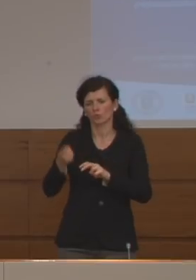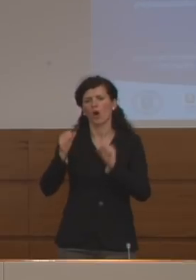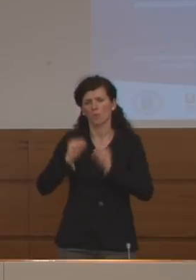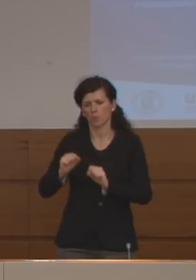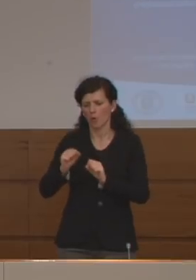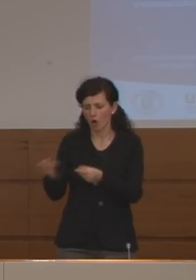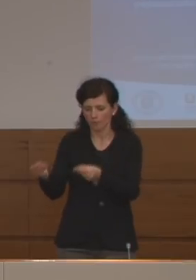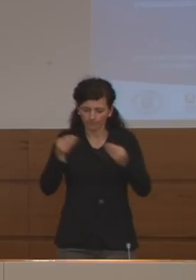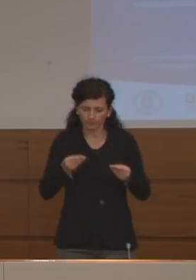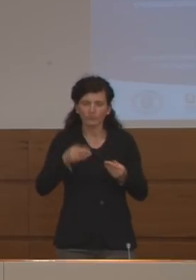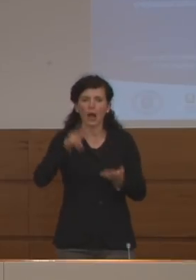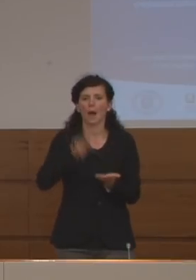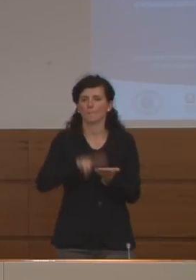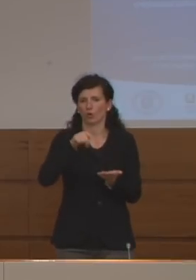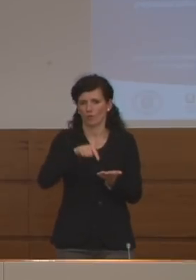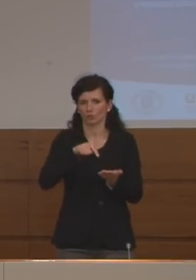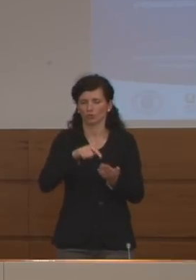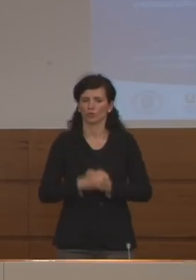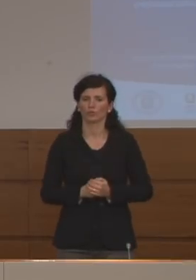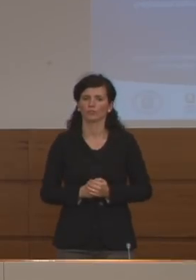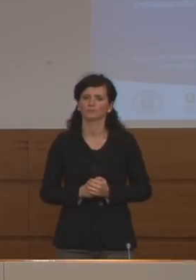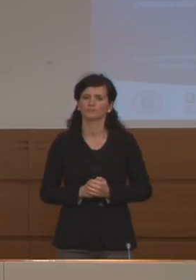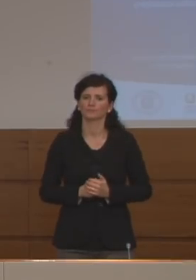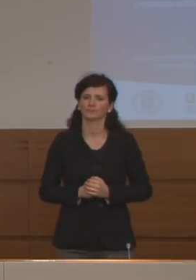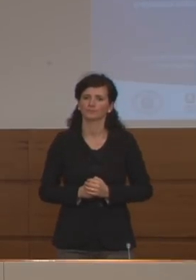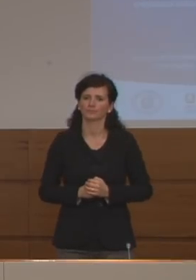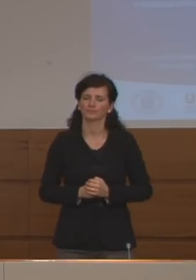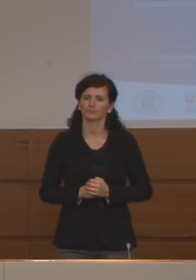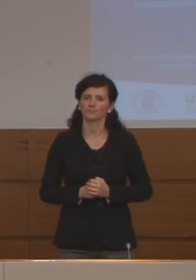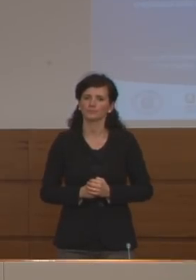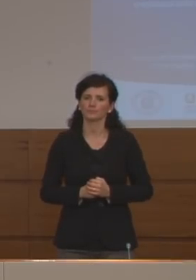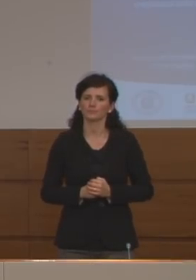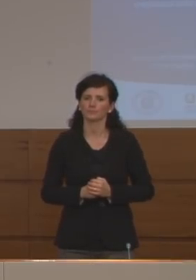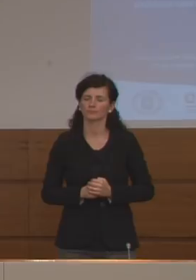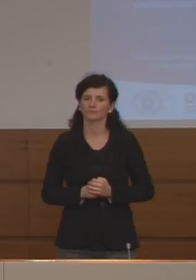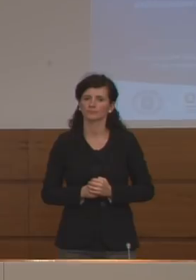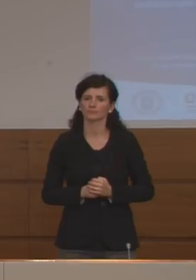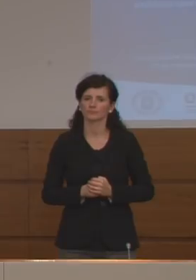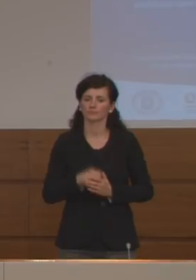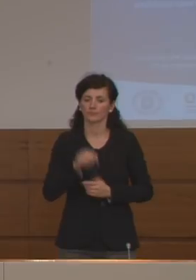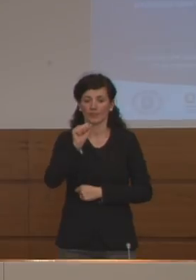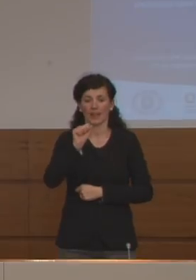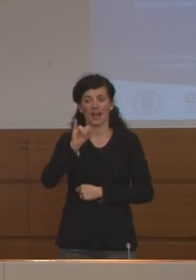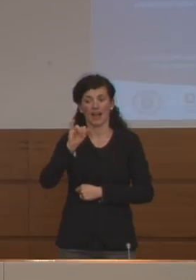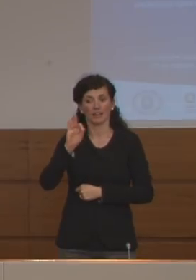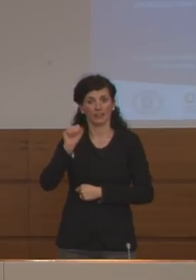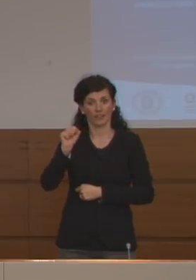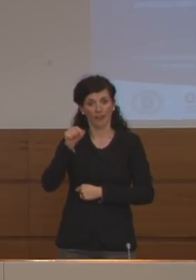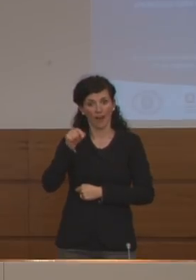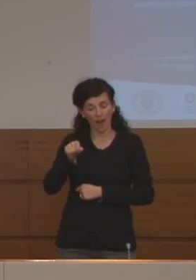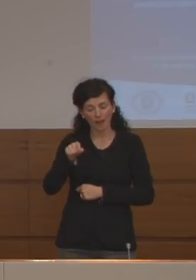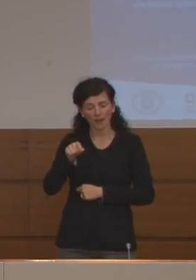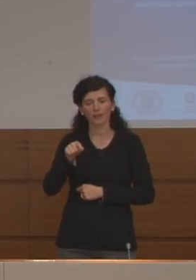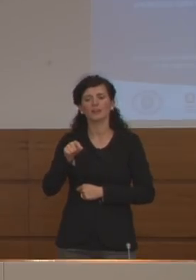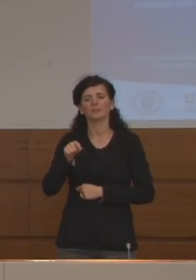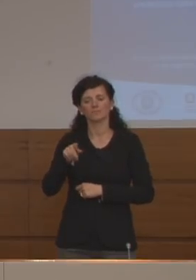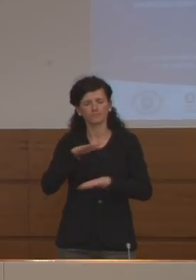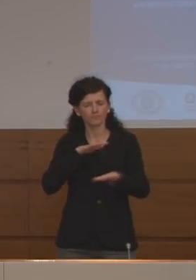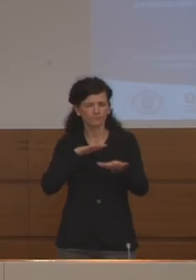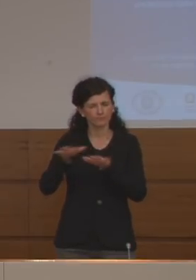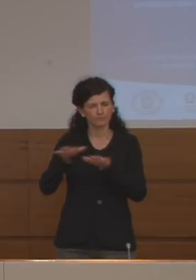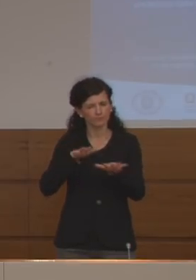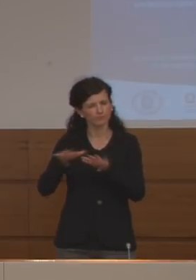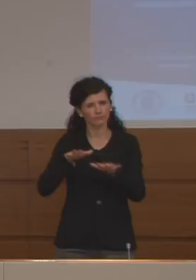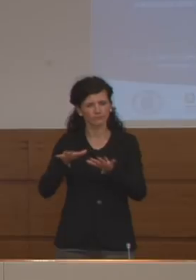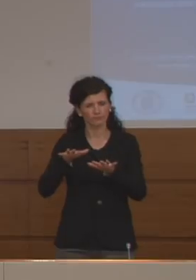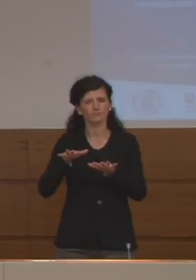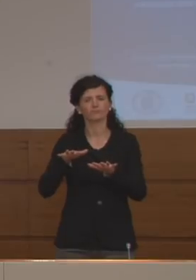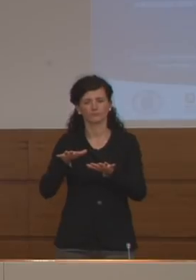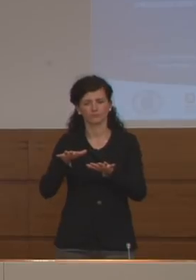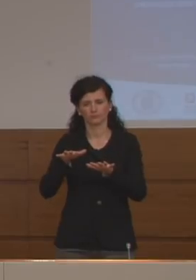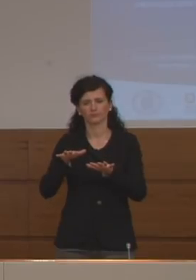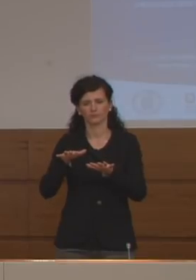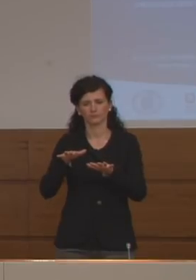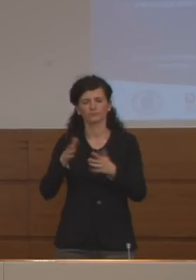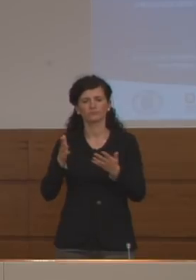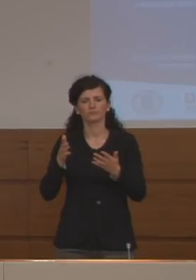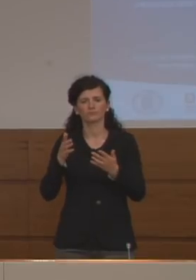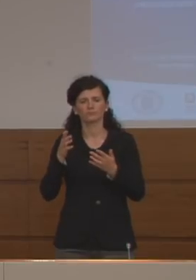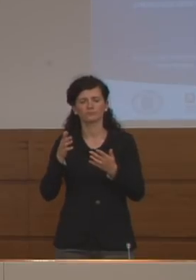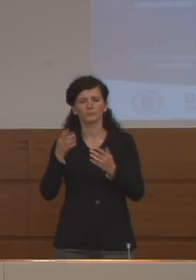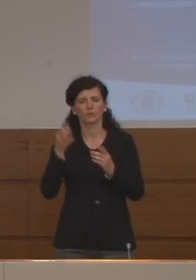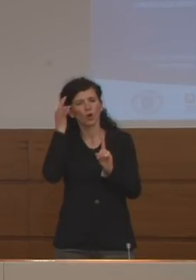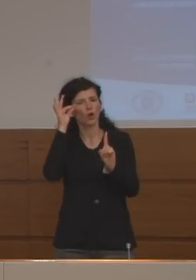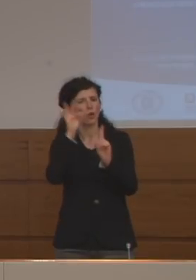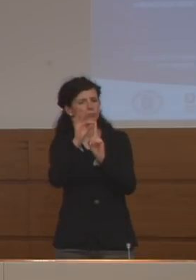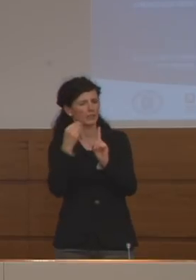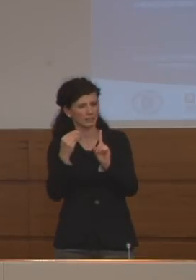AIFA è anche largamente attivata per tutto quello che pertiene la fornitura di indicazioni